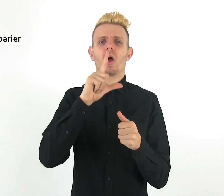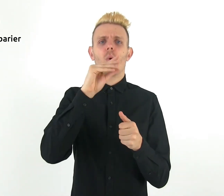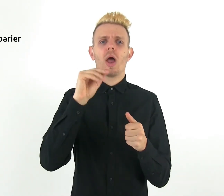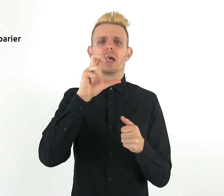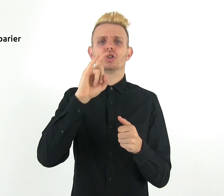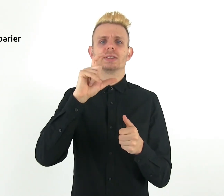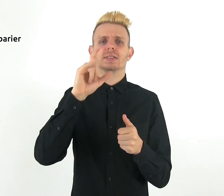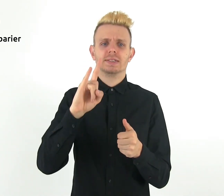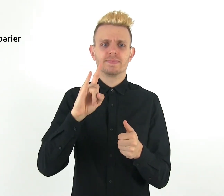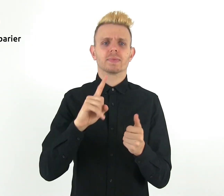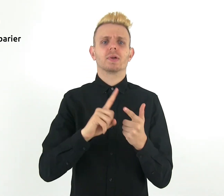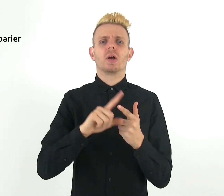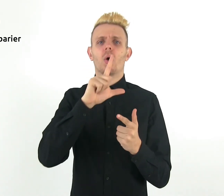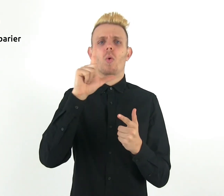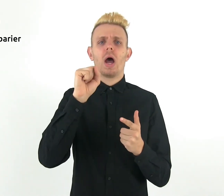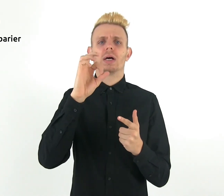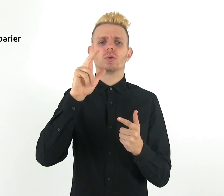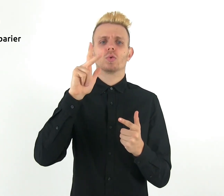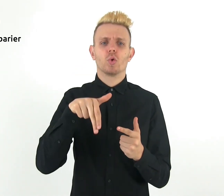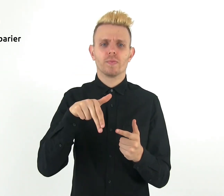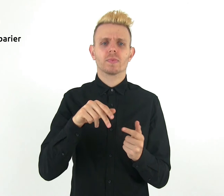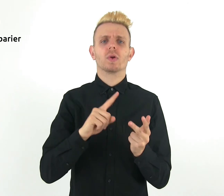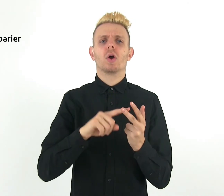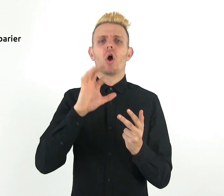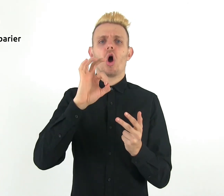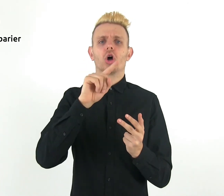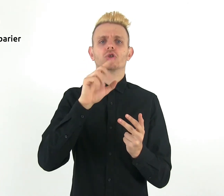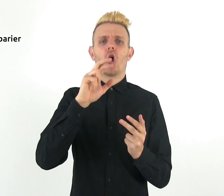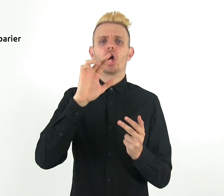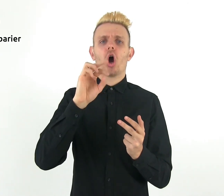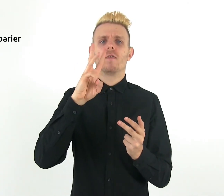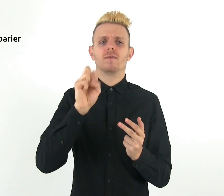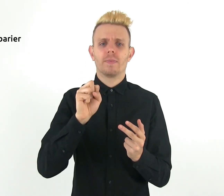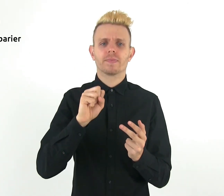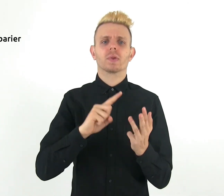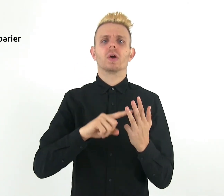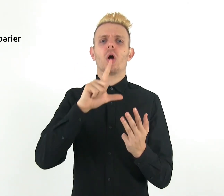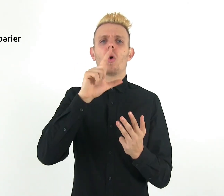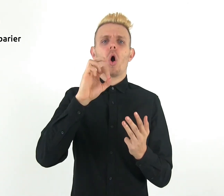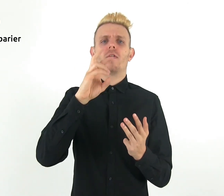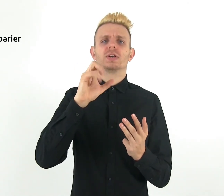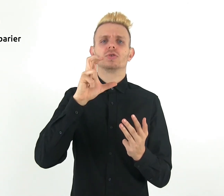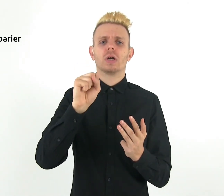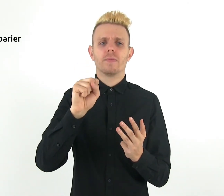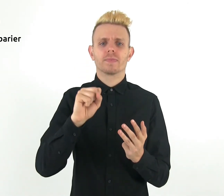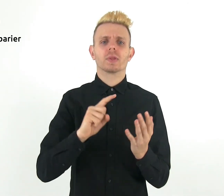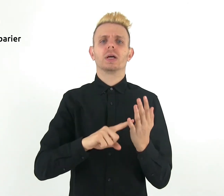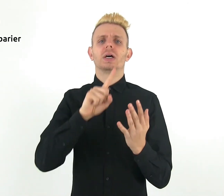Łęczycy, Łasku, Ozorkowa, Łowicza,